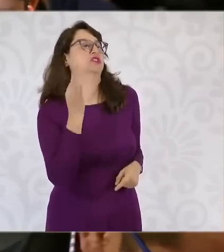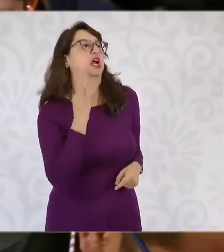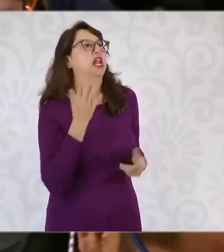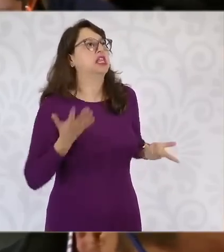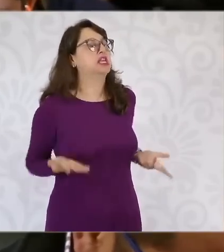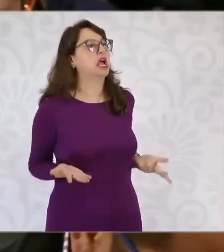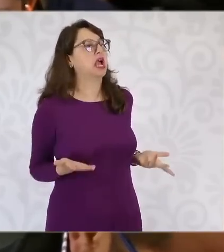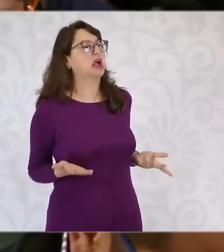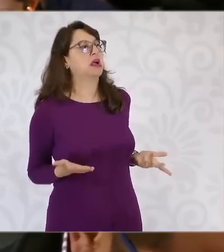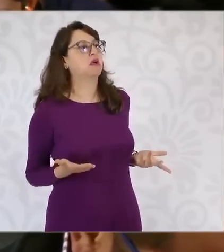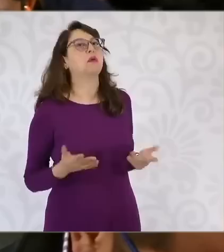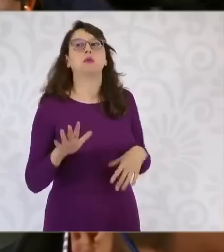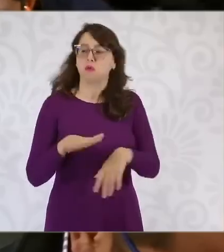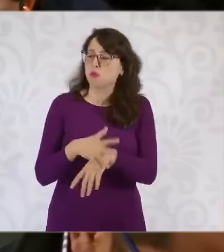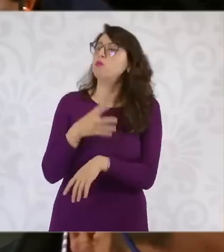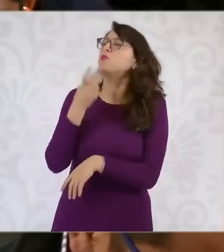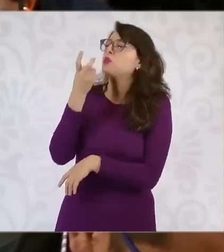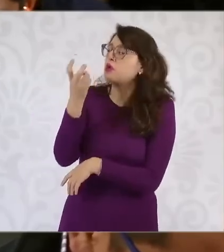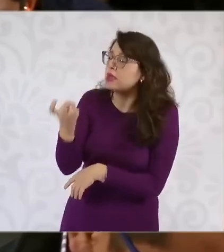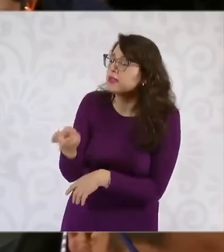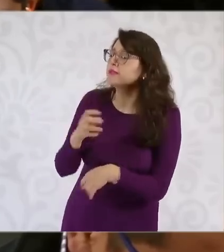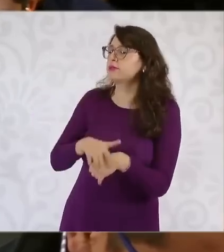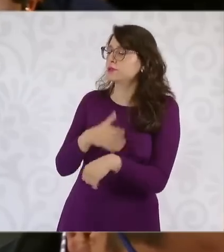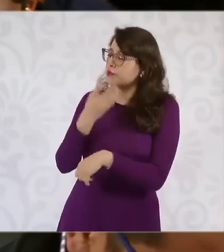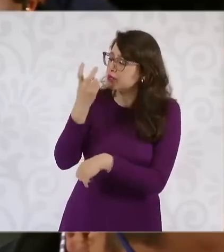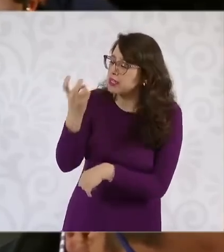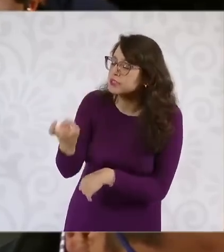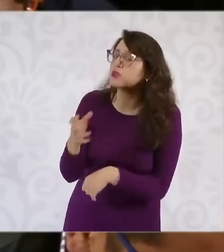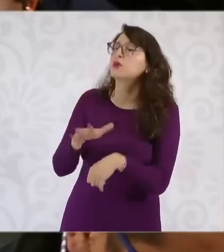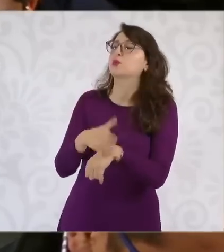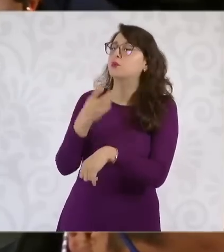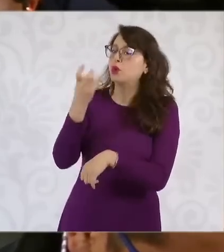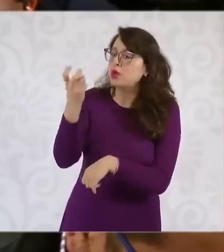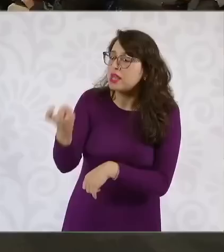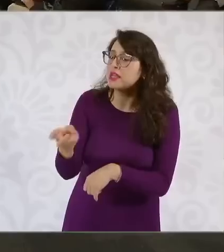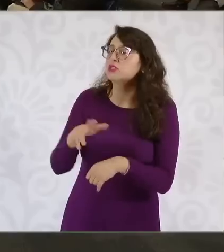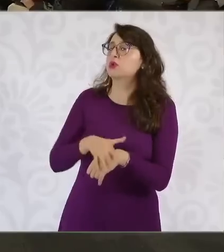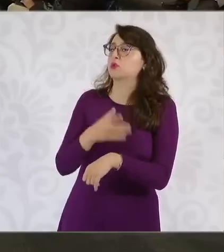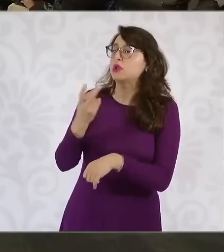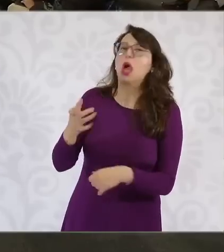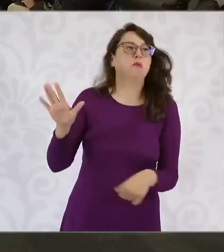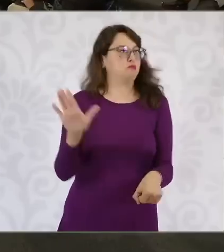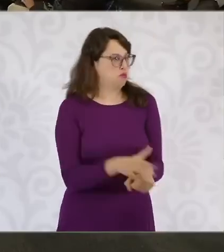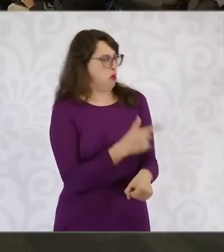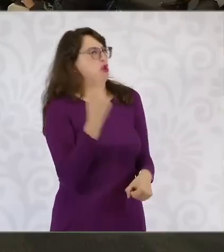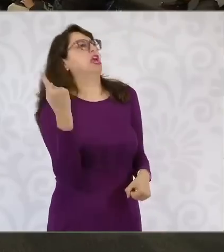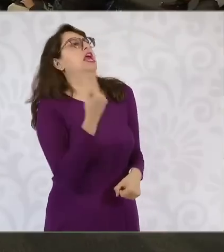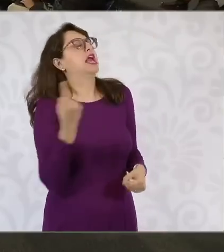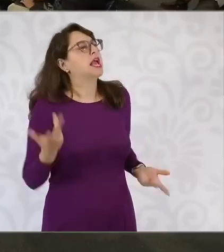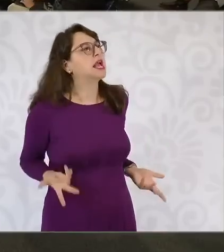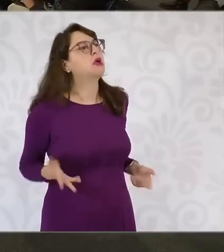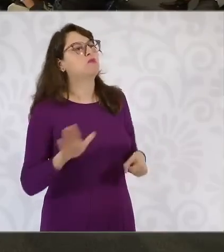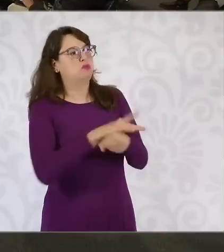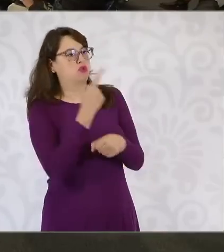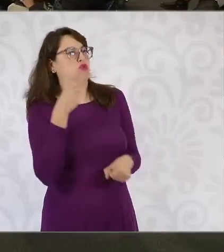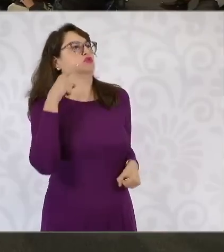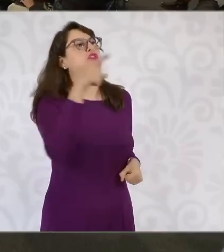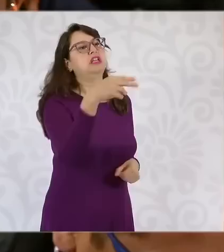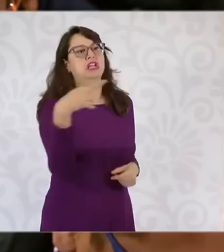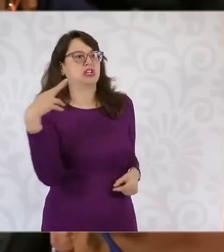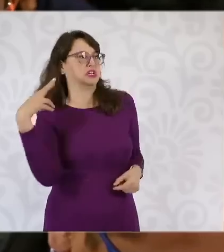no digo la fiscalía general de la república ent por qué usted esan pronta para decir eso sobre